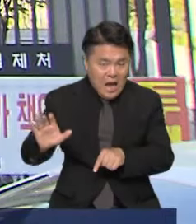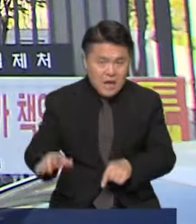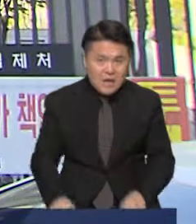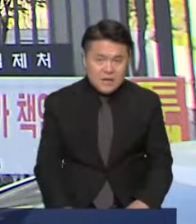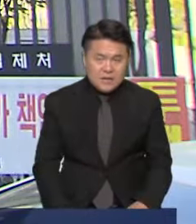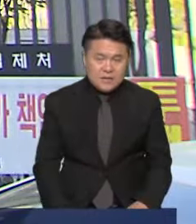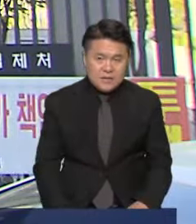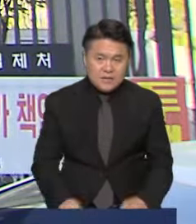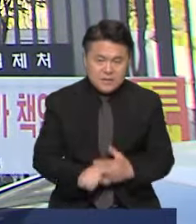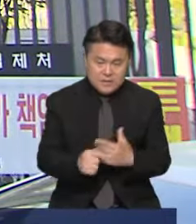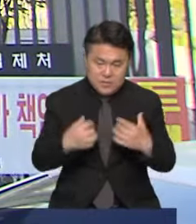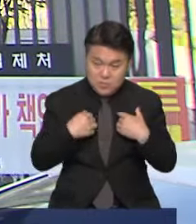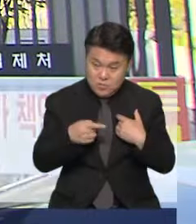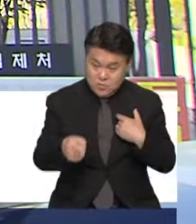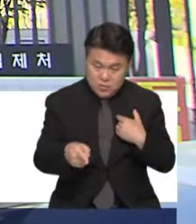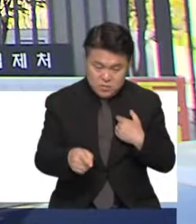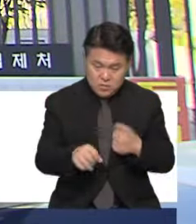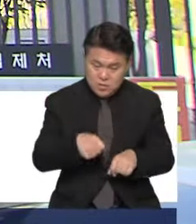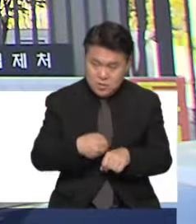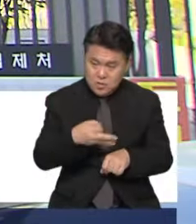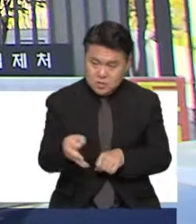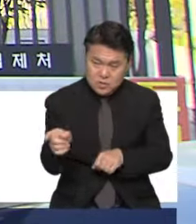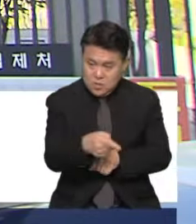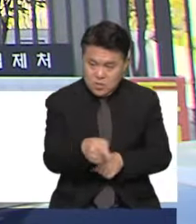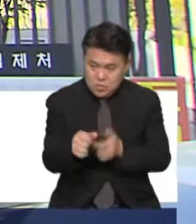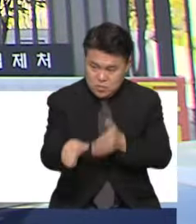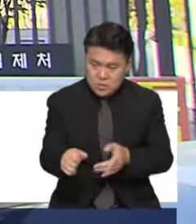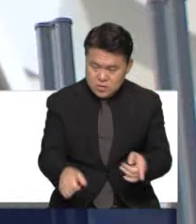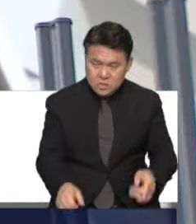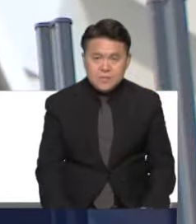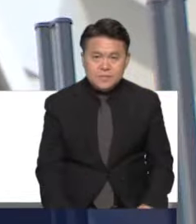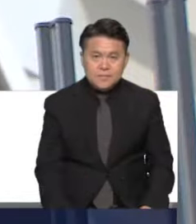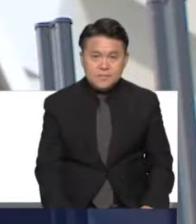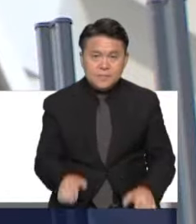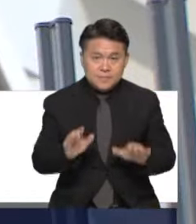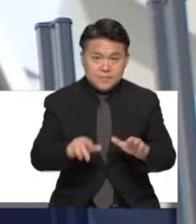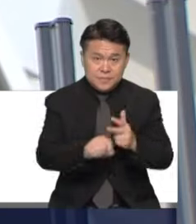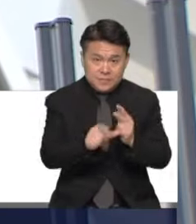권익위는 해당 지방자치단체에 제재부가금을 부과할 것을 권고했습니다.